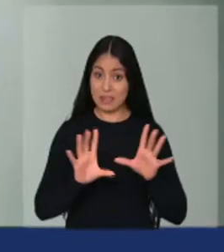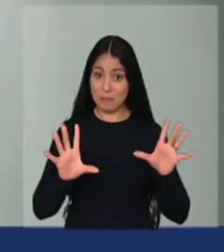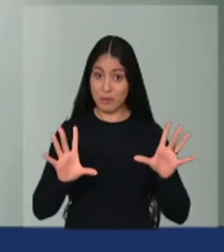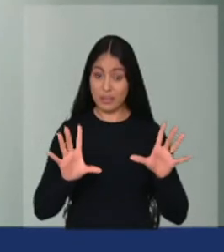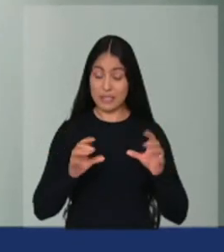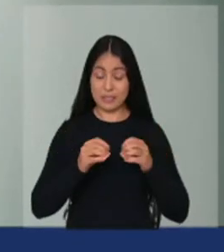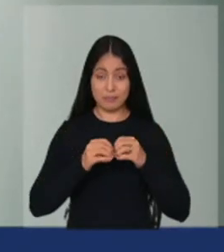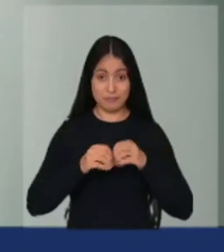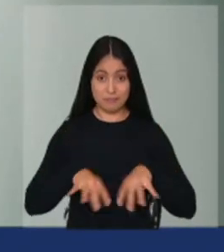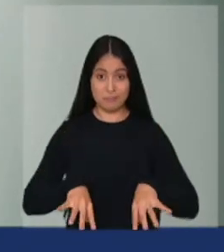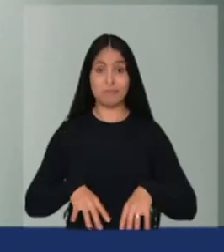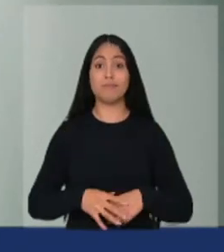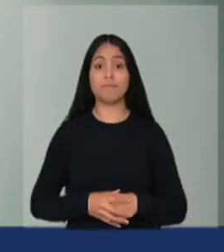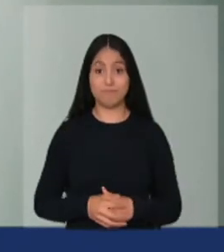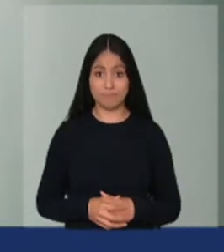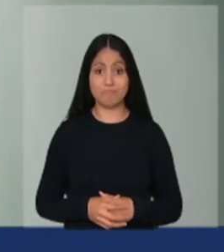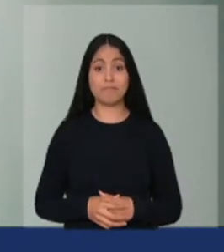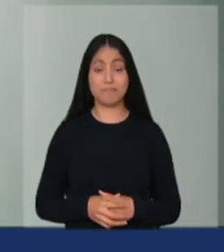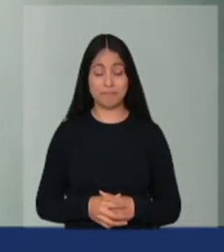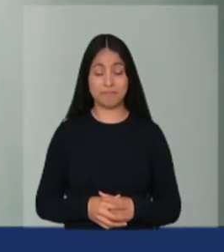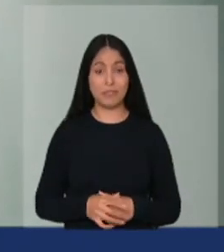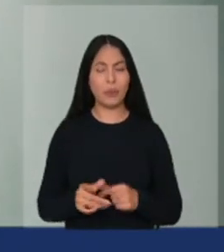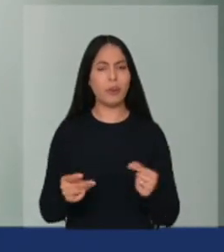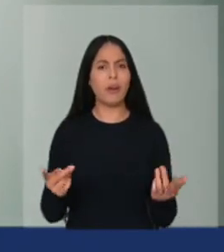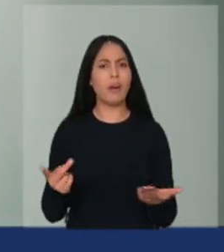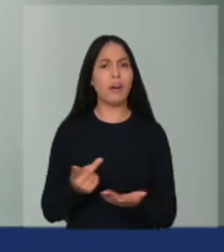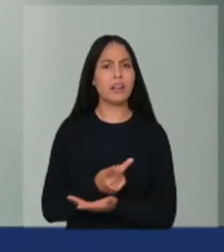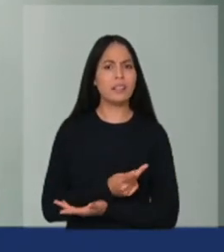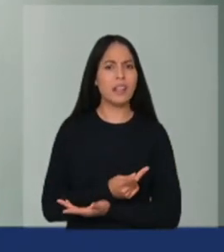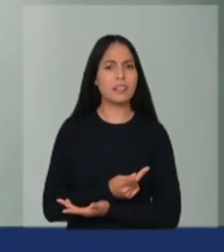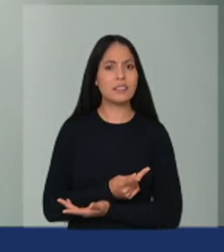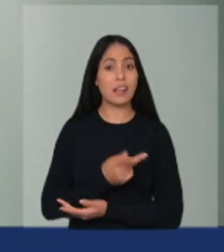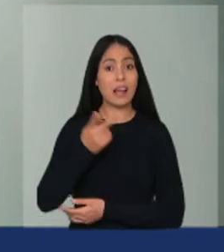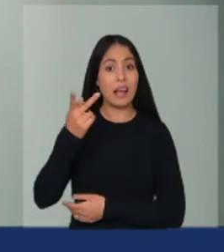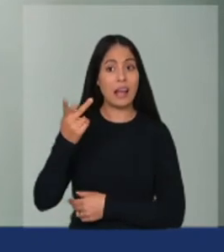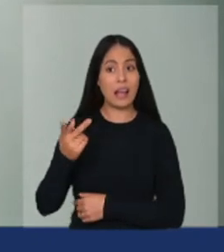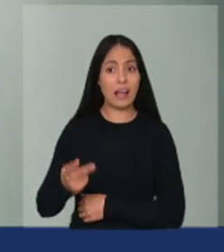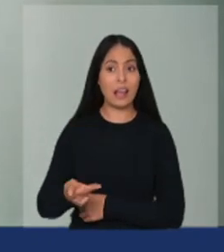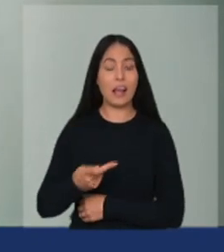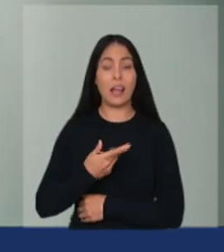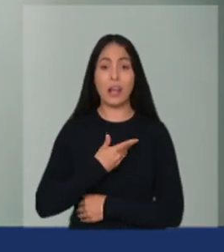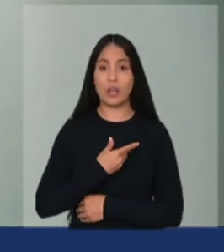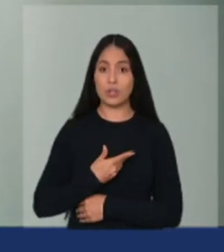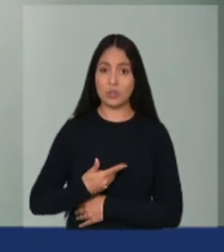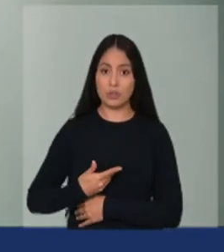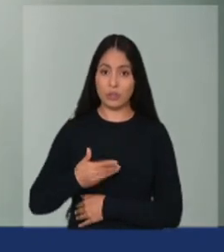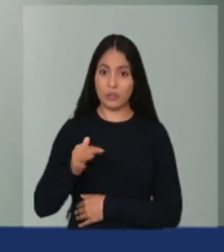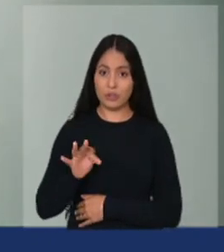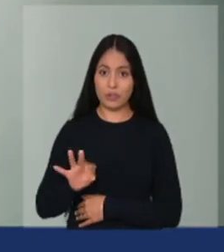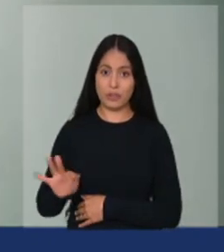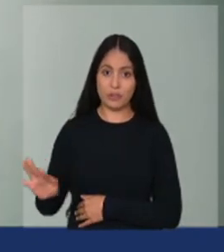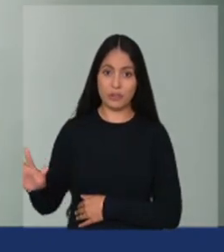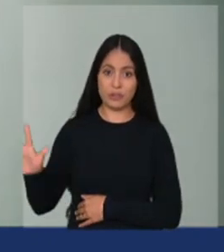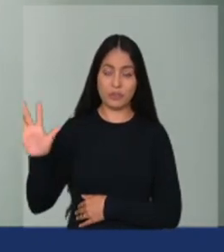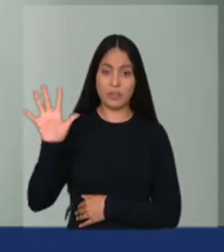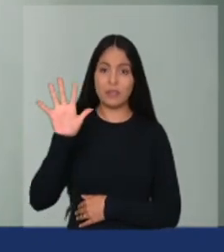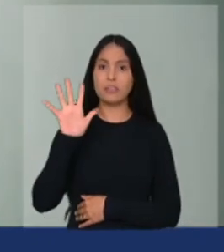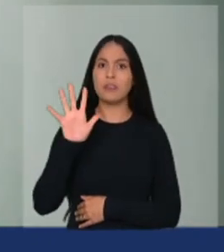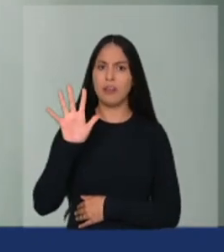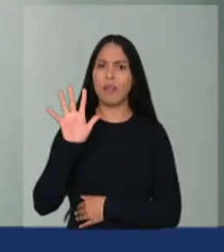ELEVA POR DEMAIS OS SEUS PODERES E PASSA A NÃO DEPENDER DO LEGISLATIVO, TANTO